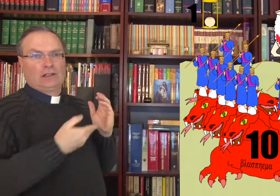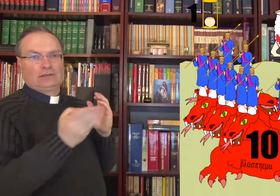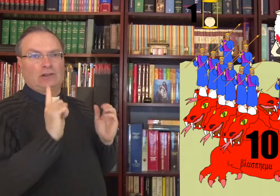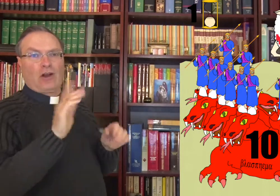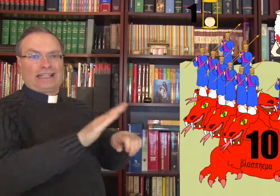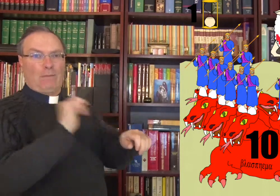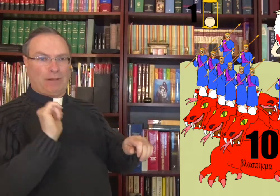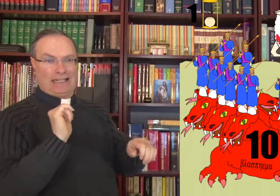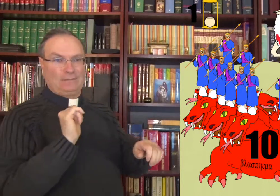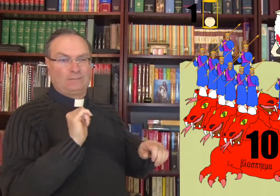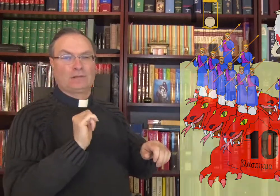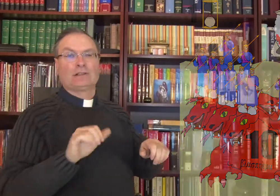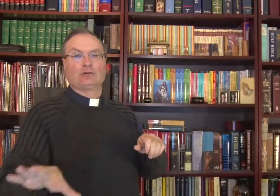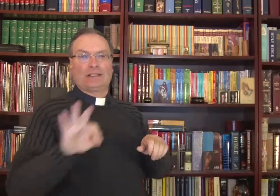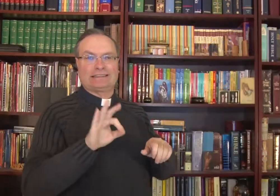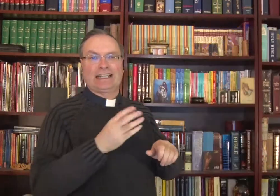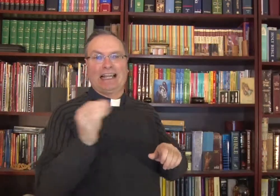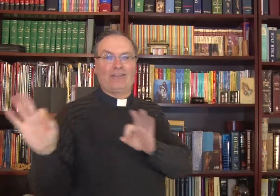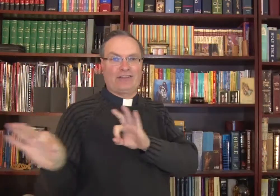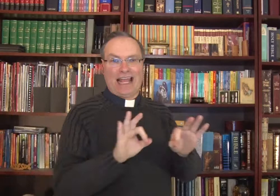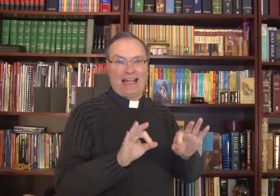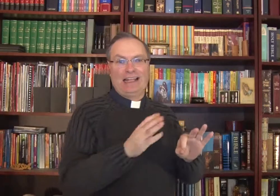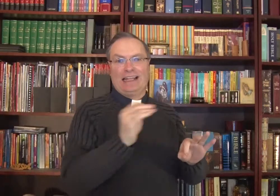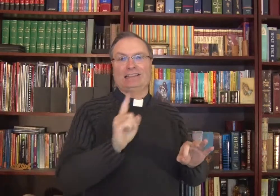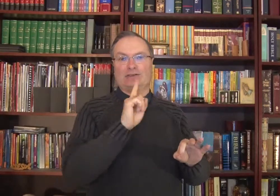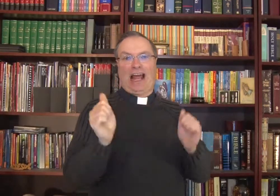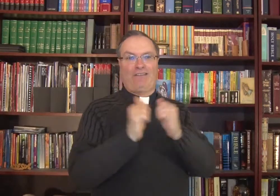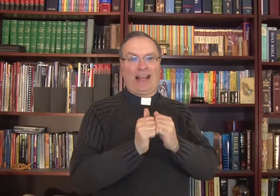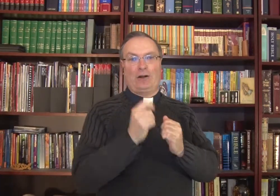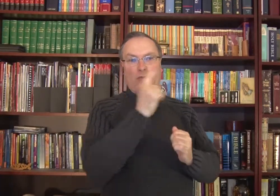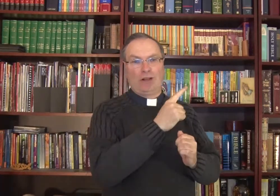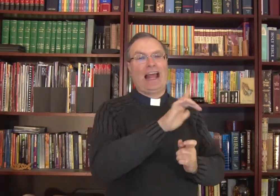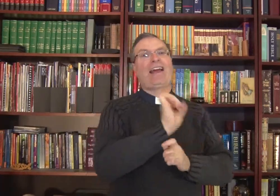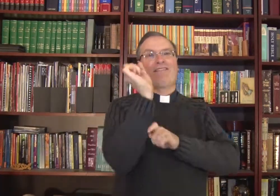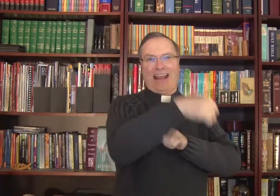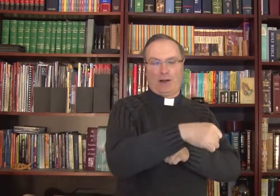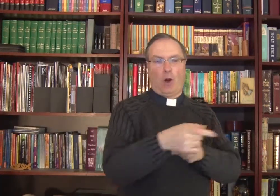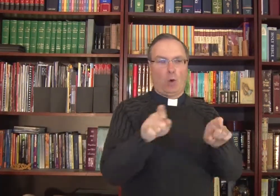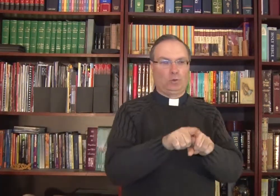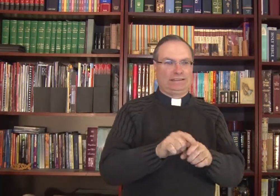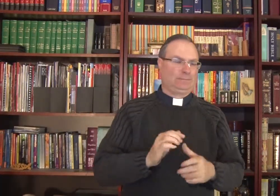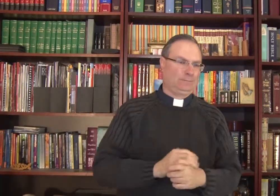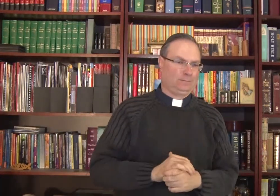Ceux qui ont été appelés, choisis et fidèles et sont avec lui les vaincront aussi.»